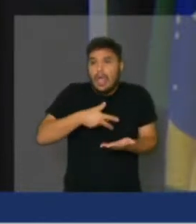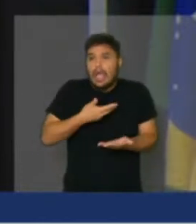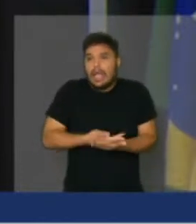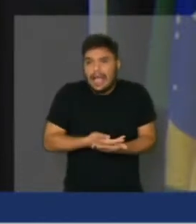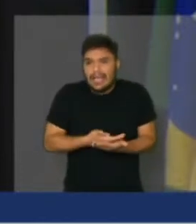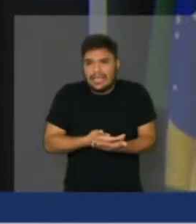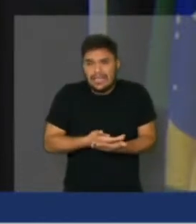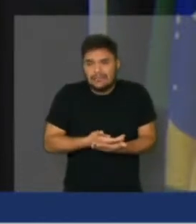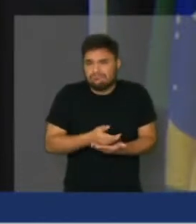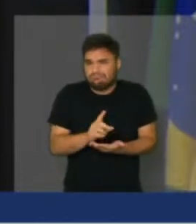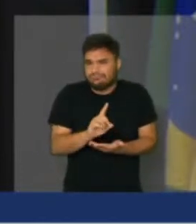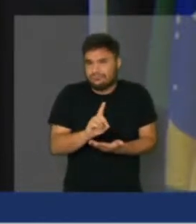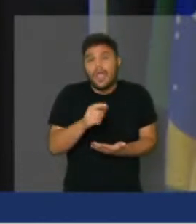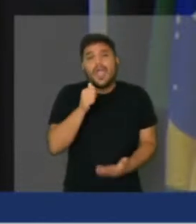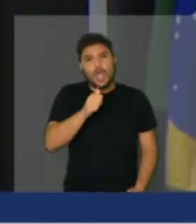FORTE. EU SEI DAS AMEAÇAS QUE EU ESTOU RECEBENDO. EU SEI AS